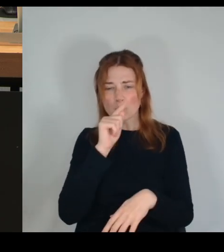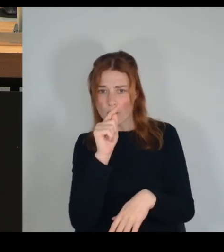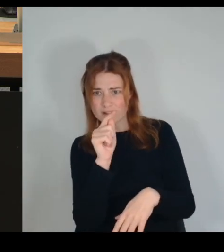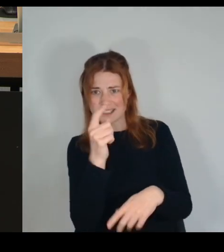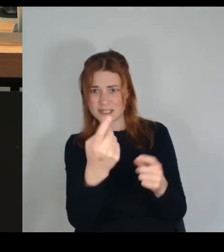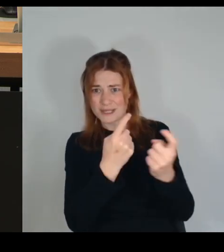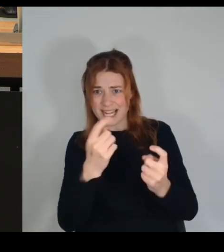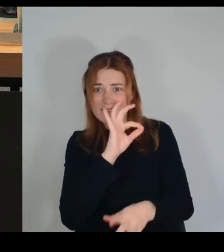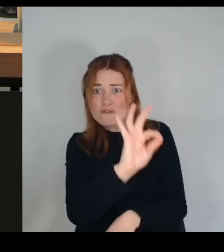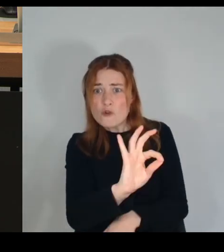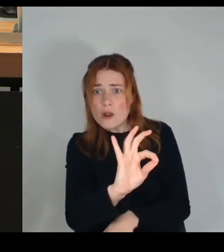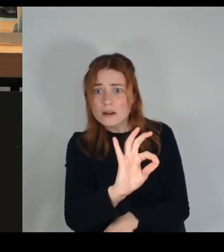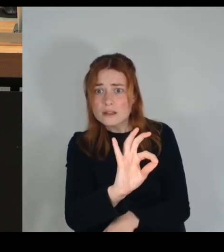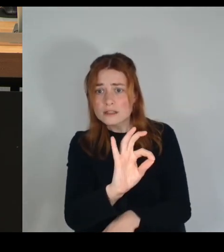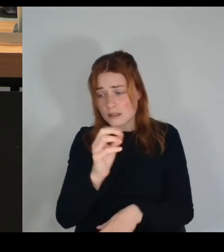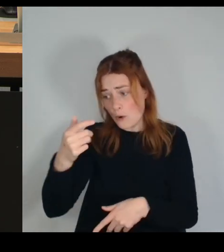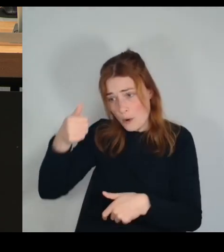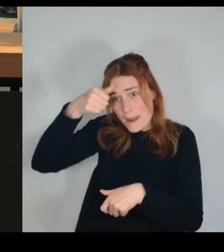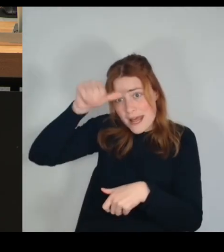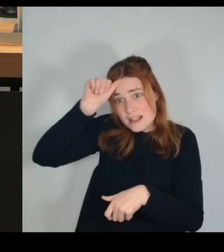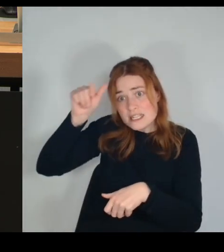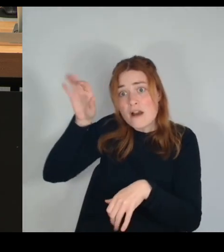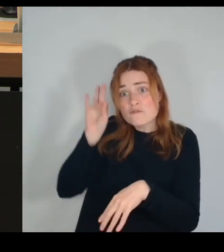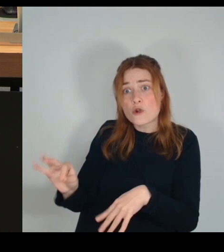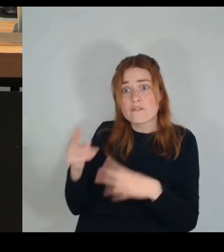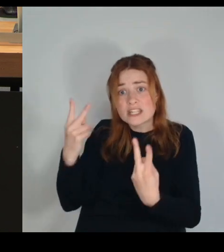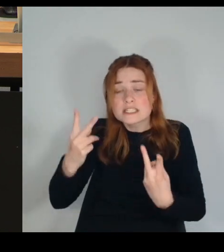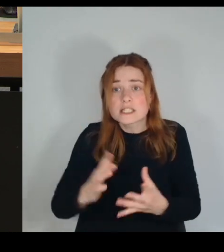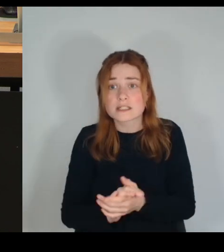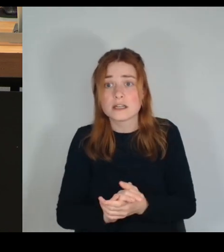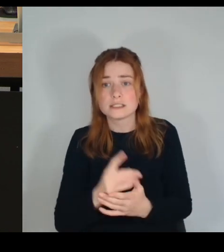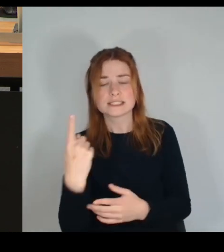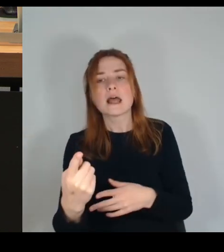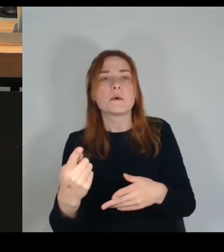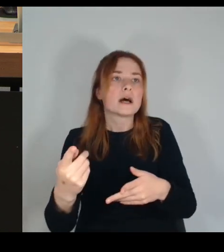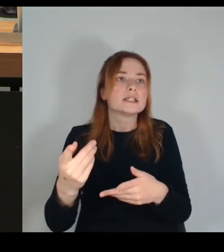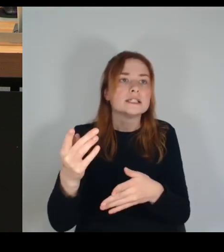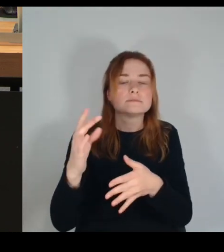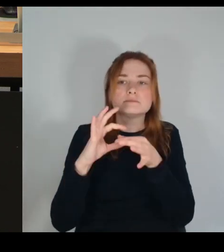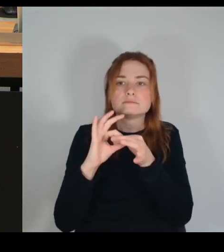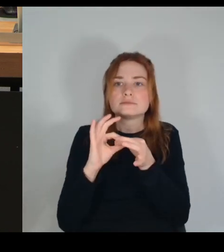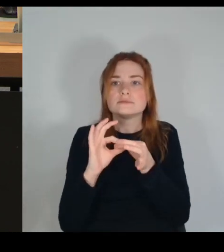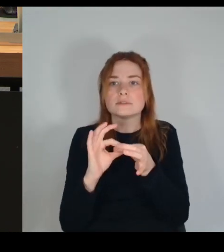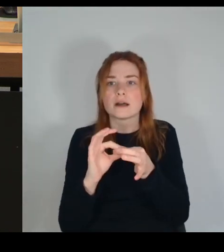hier in dieser Debatte. Die Ukrainer sind doch regulär hierhergekommen. Wir reden doch hier von den Menschen,